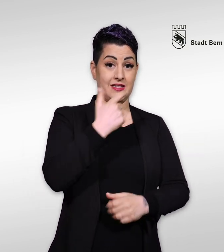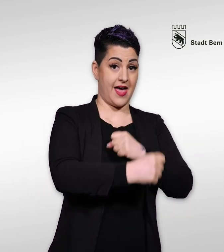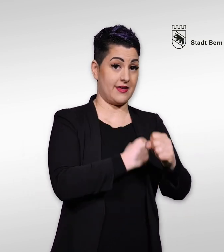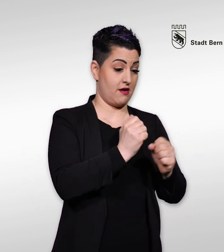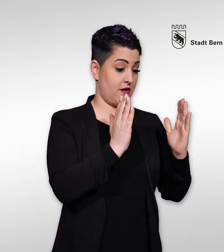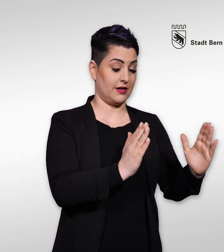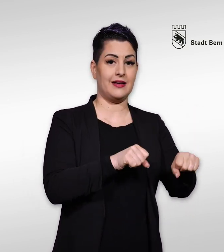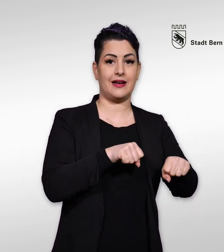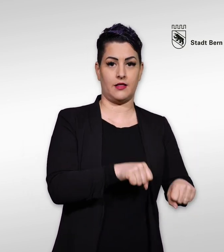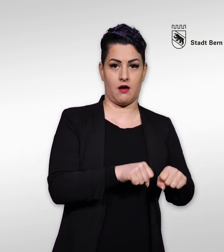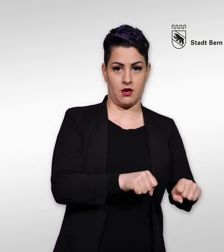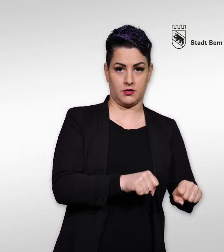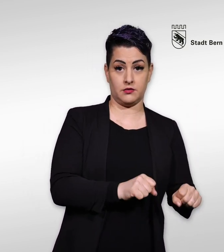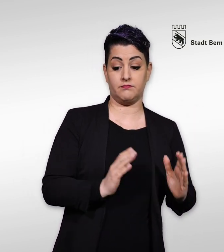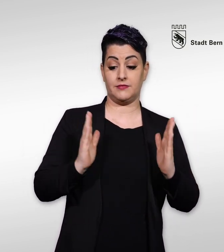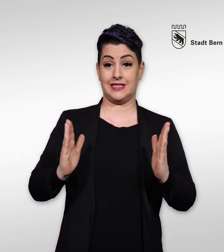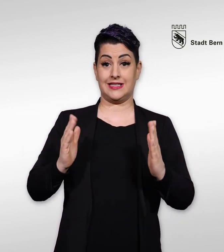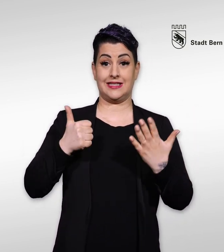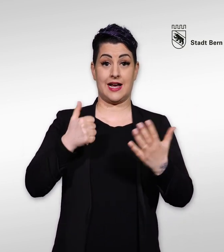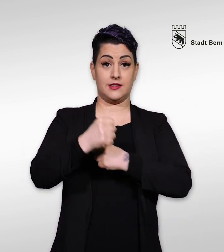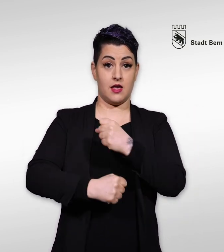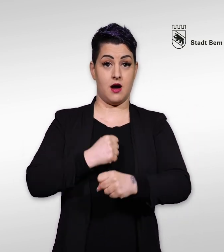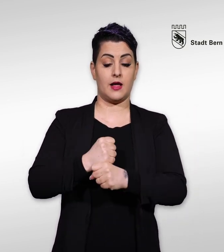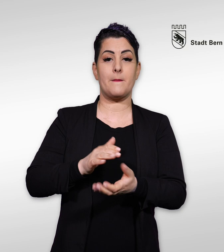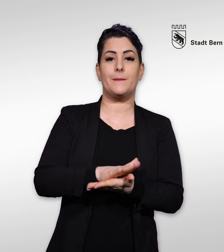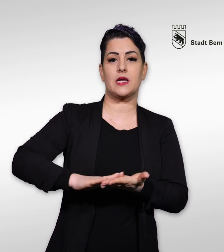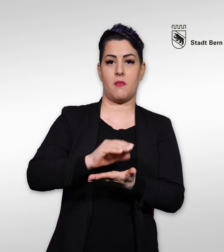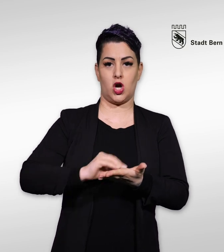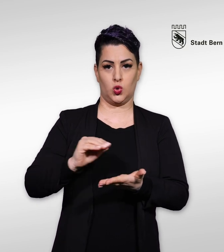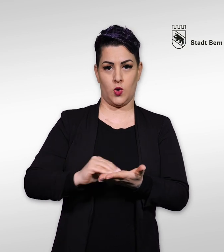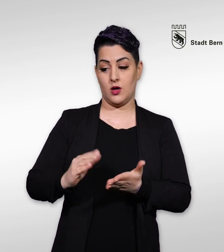Zwei Jahre in den Kindergarten, sechs Jahre in die Primarstufe